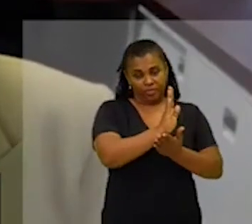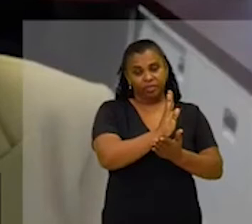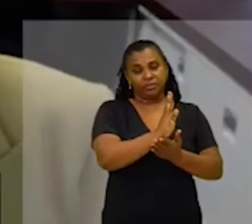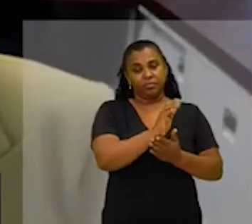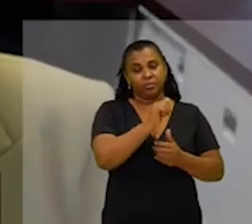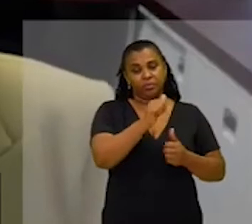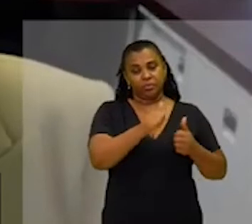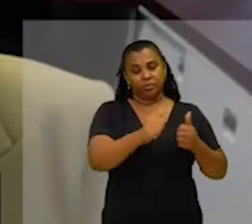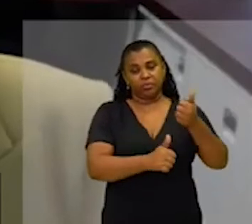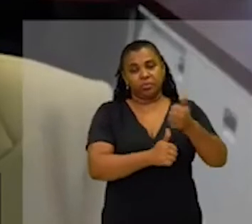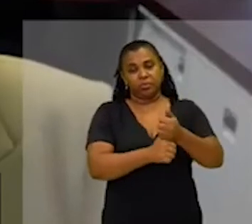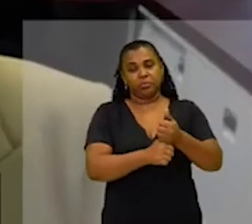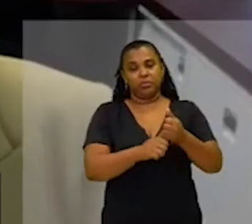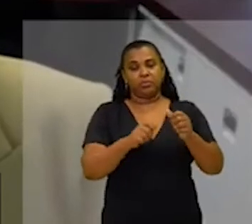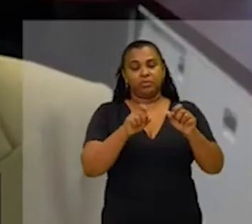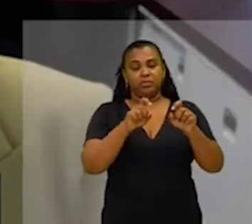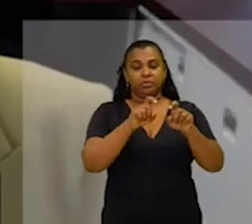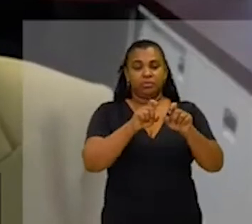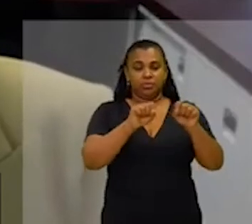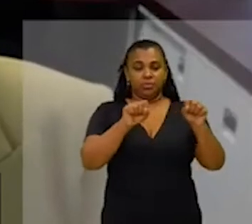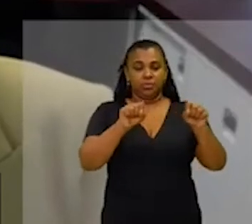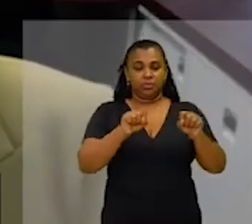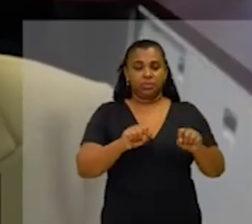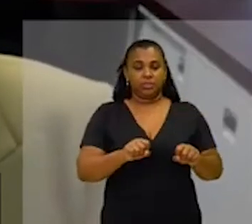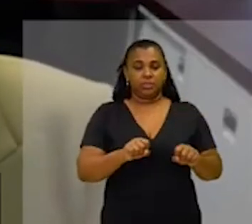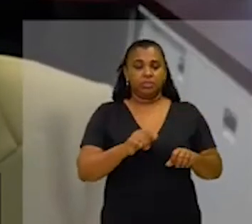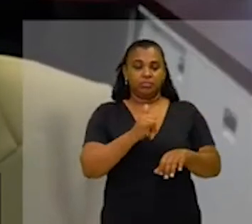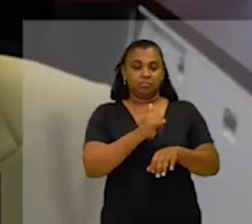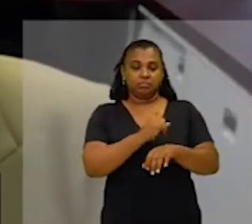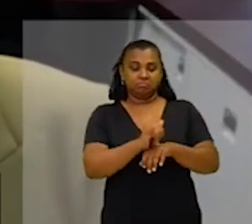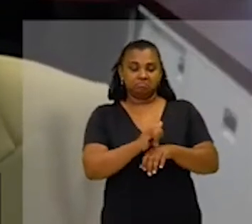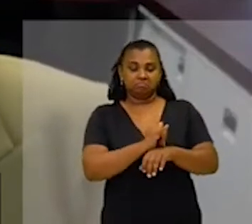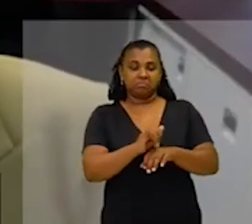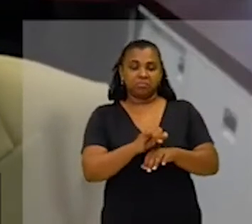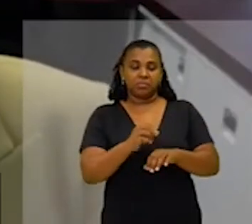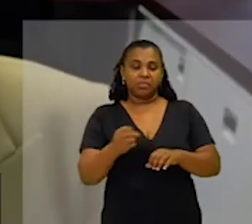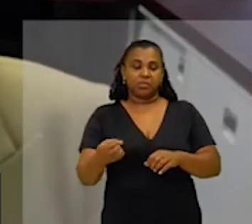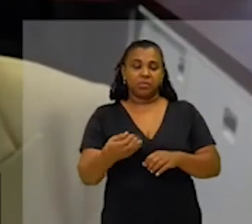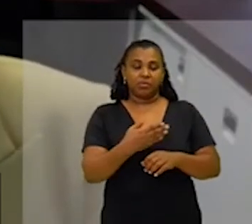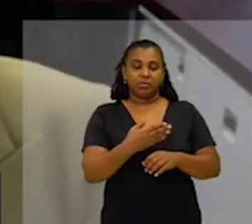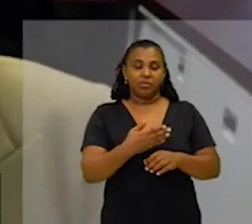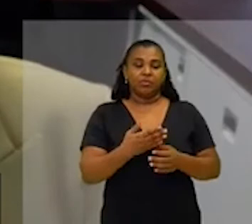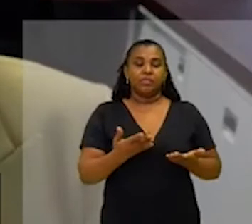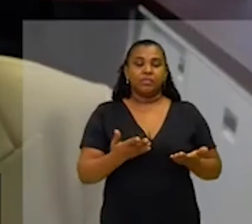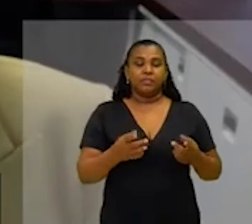nunca viveu também permite o controle social EA segunda sugestão seria fazer isso por meio do